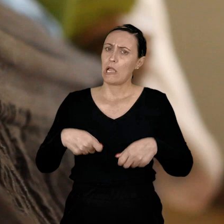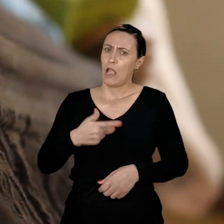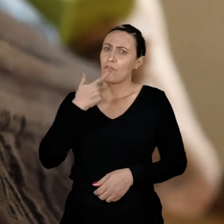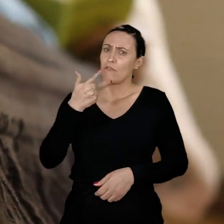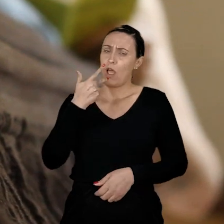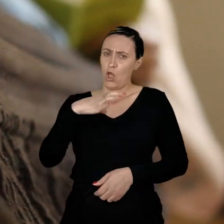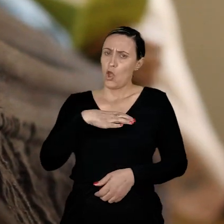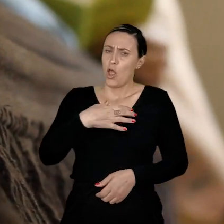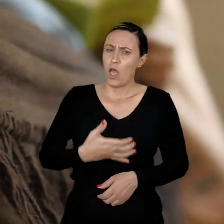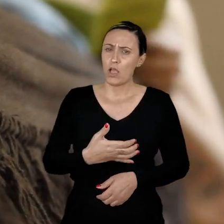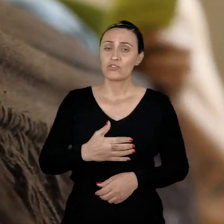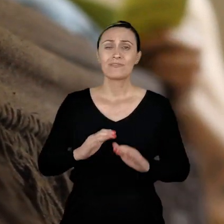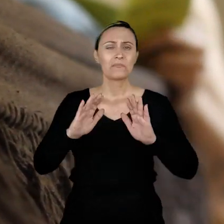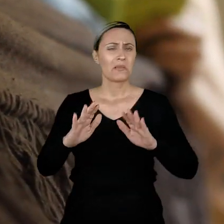Eles me dominavam completamente.